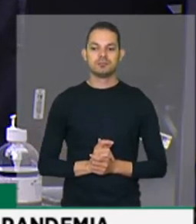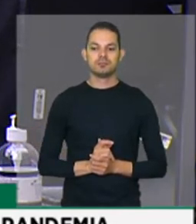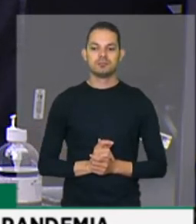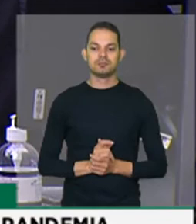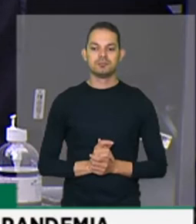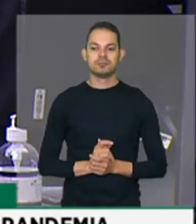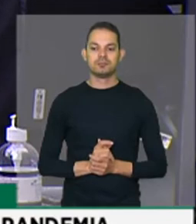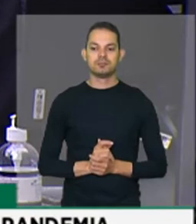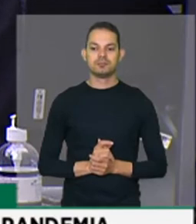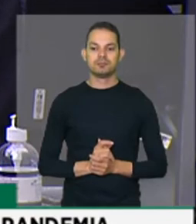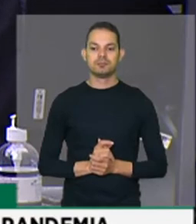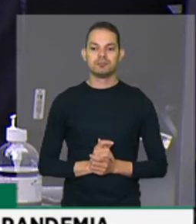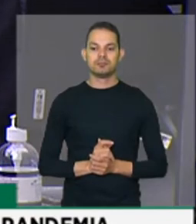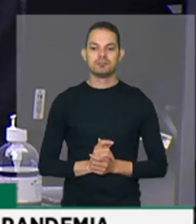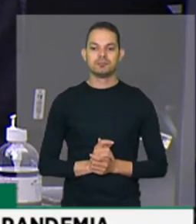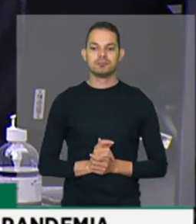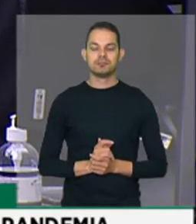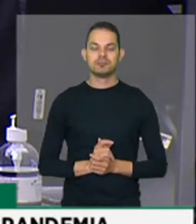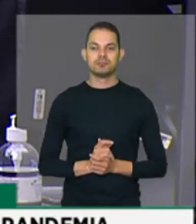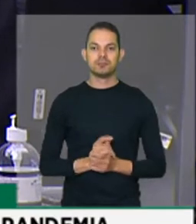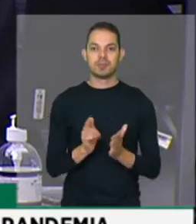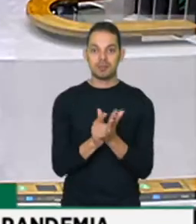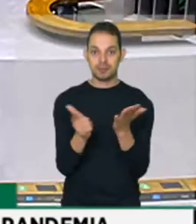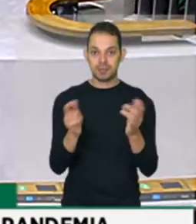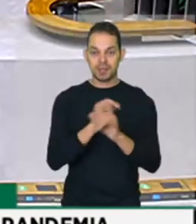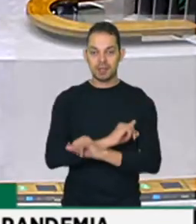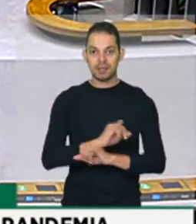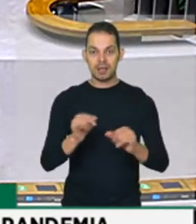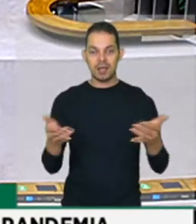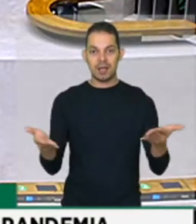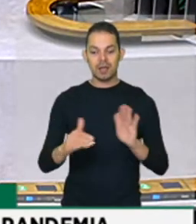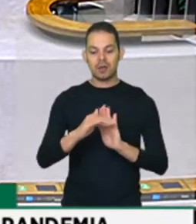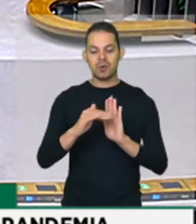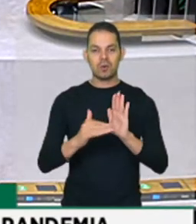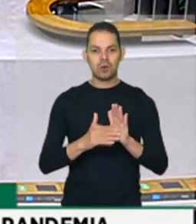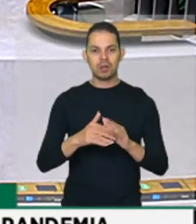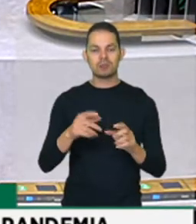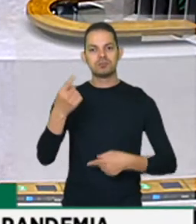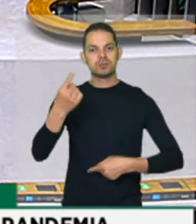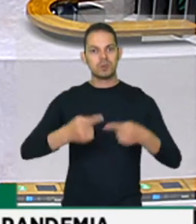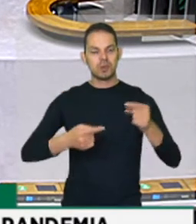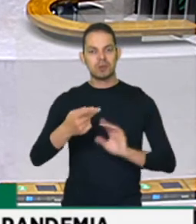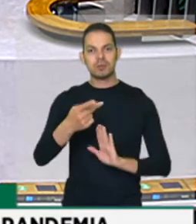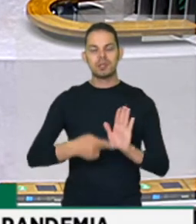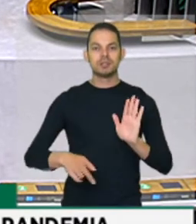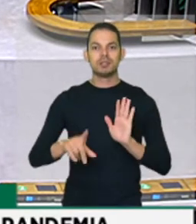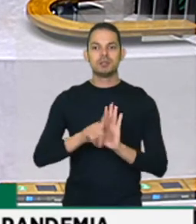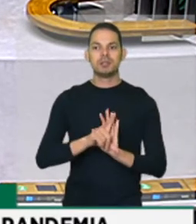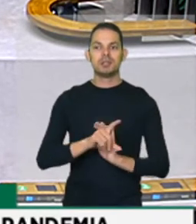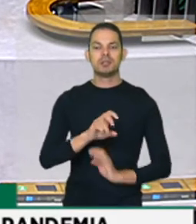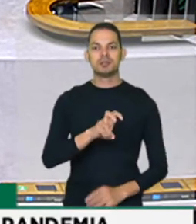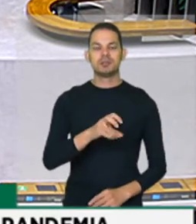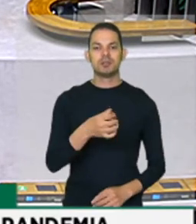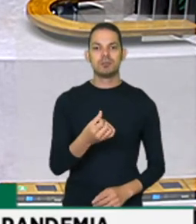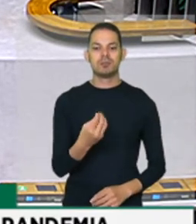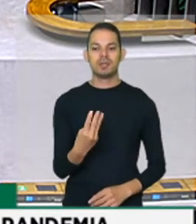SENADO FEDERAL. -- [MÁRCIO SALEMA]: EM PAUTA O SUBSTITUTIVO DO SENADO FEDERAL AO PROJETO DE LEI 5638/20, QUE JÁ TINHA SIDO